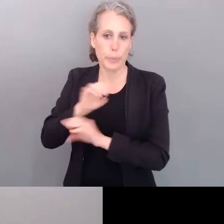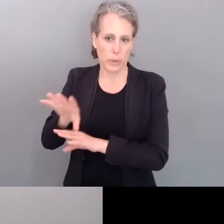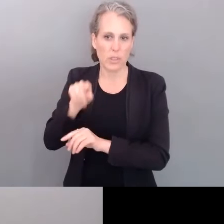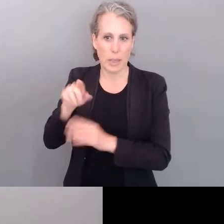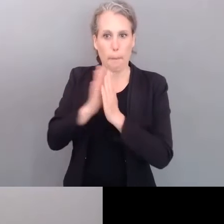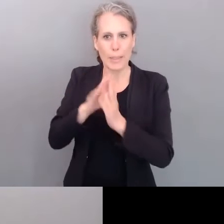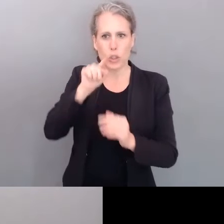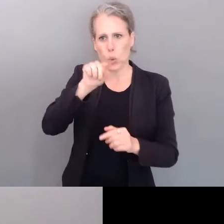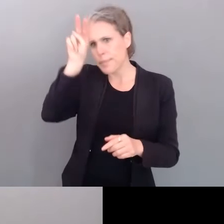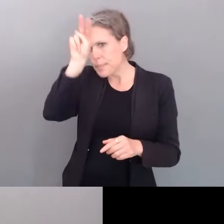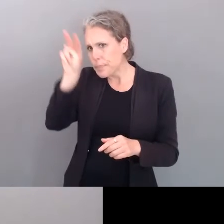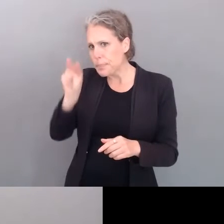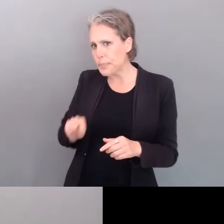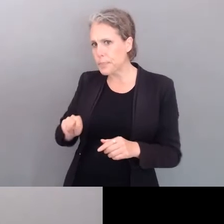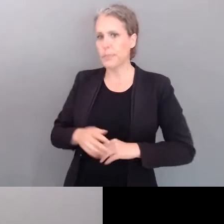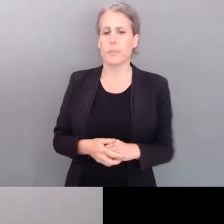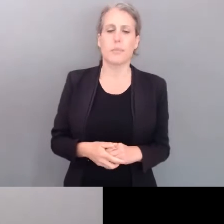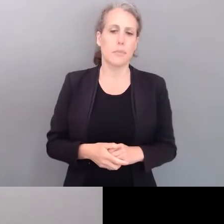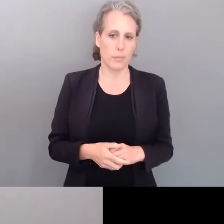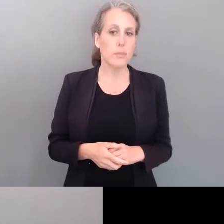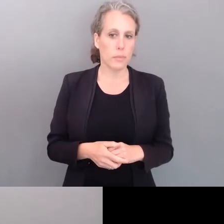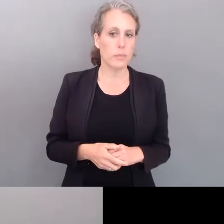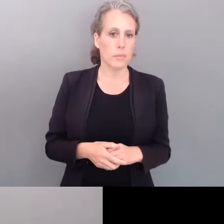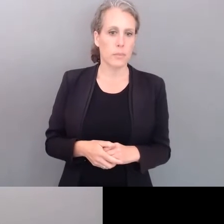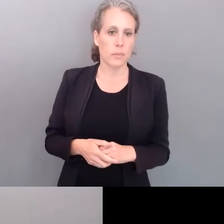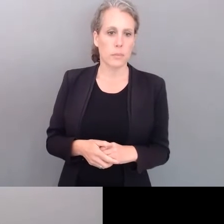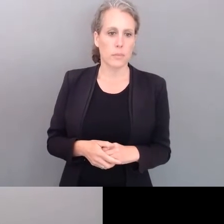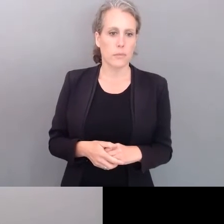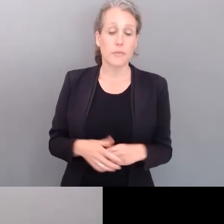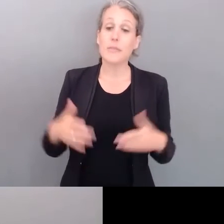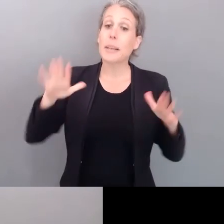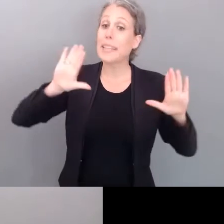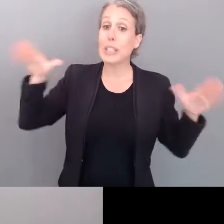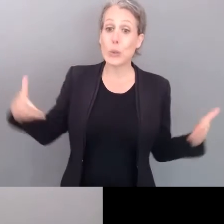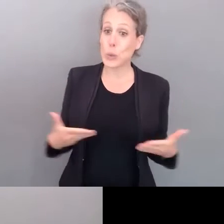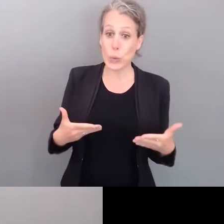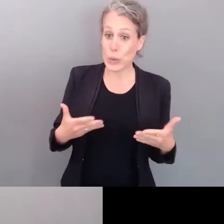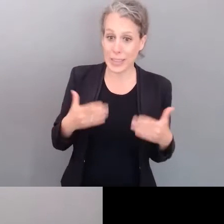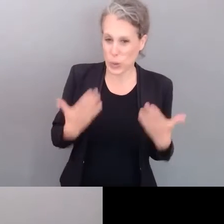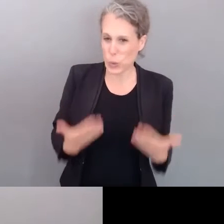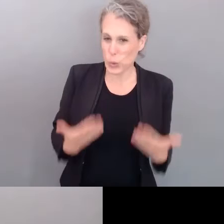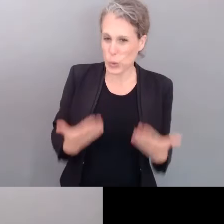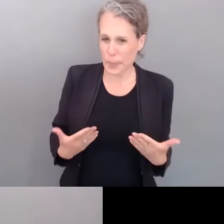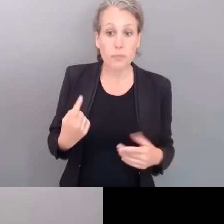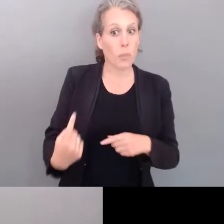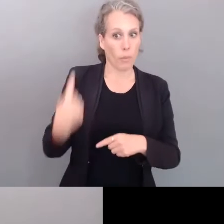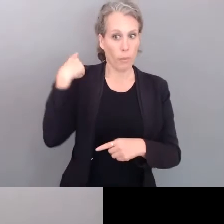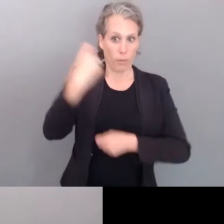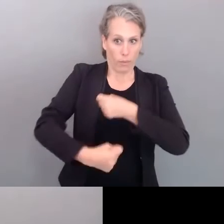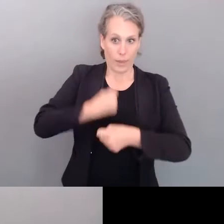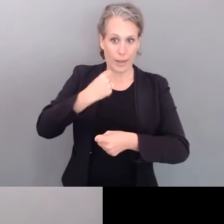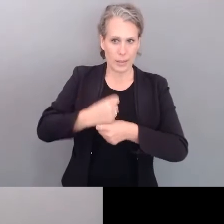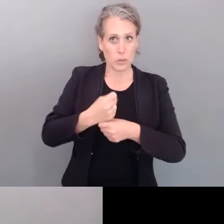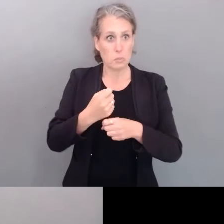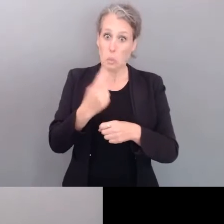También publicaremos enlaces a los informes y otra información en el cuadro de chat, así que sígalo solo.